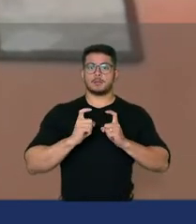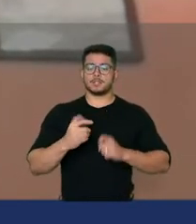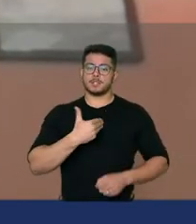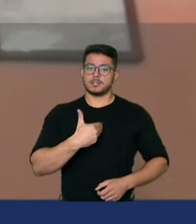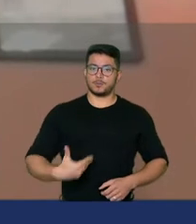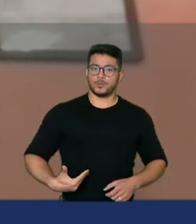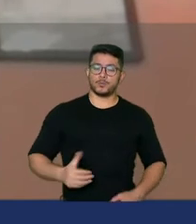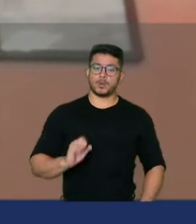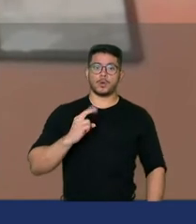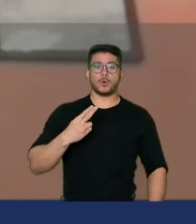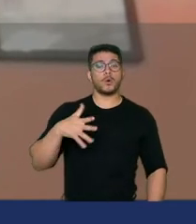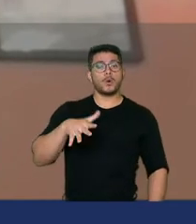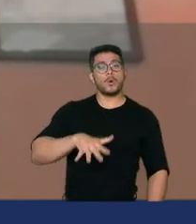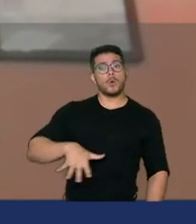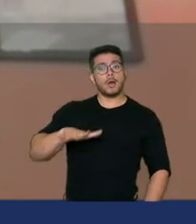PÚBLICA, VINCULADOS... AO SETOR EMPRESARIAL. NÓS TEMOS